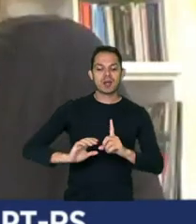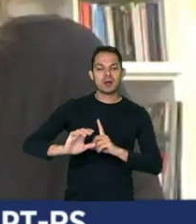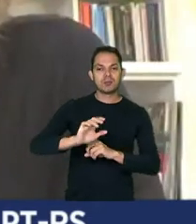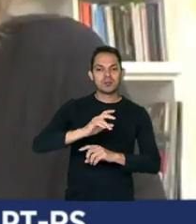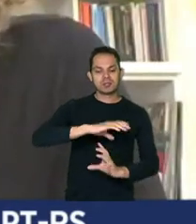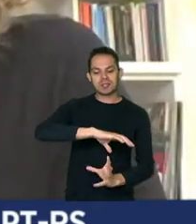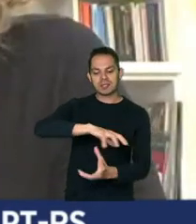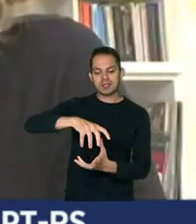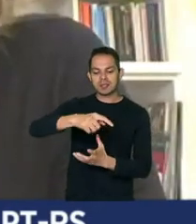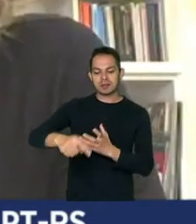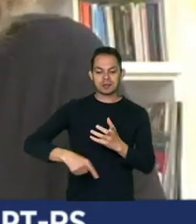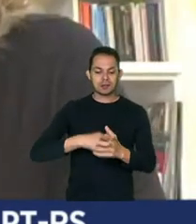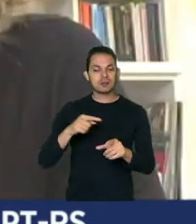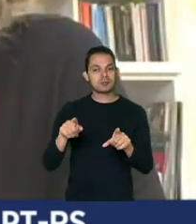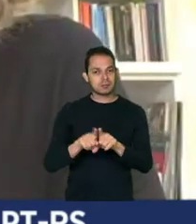ENFRENTADAS PELA COMUNIDADE INTERNACIONAL E TAMBÉM PELO